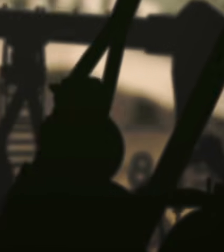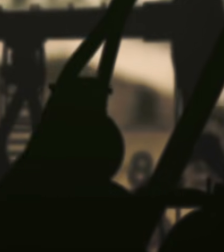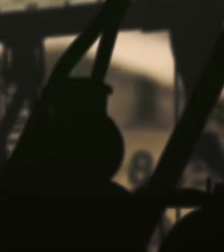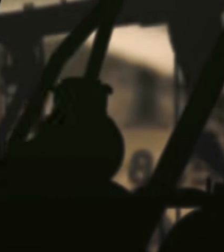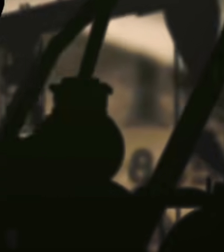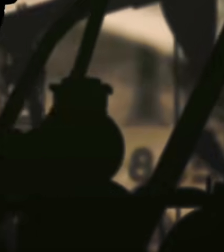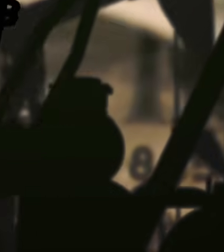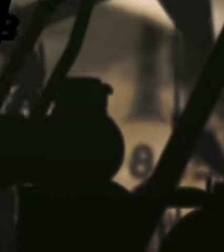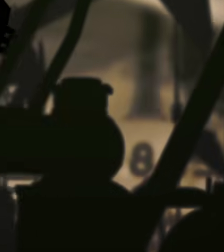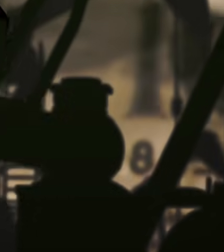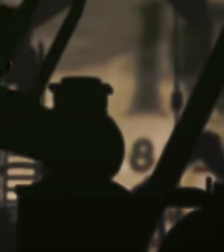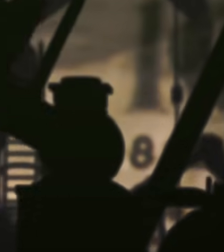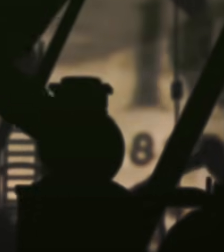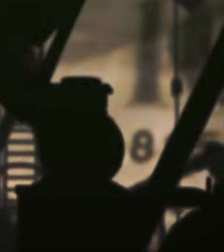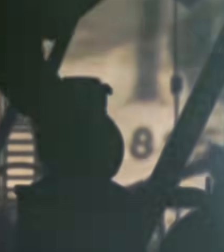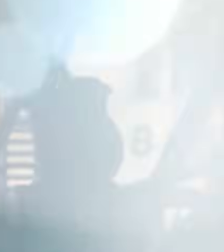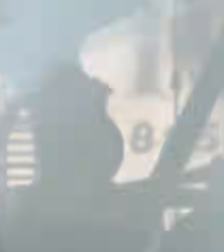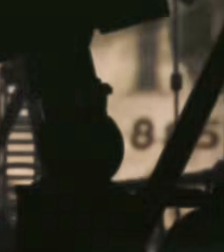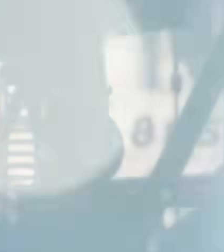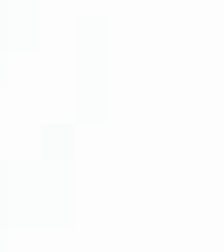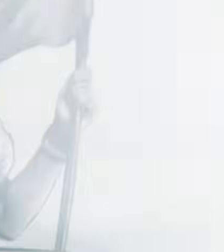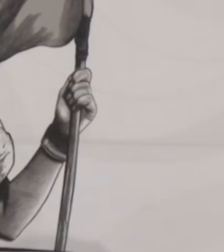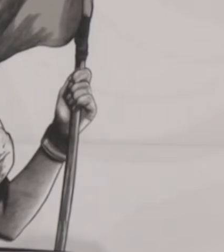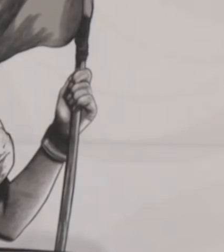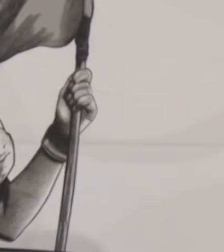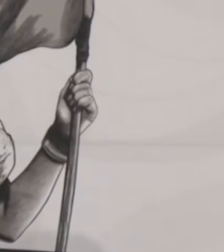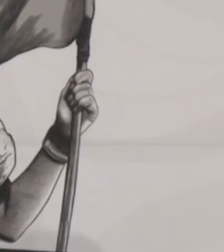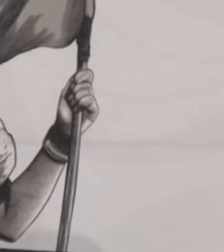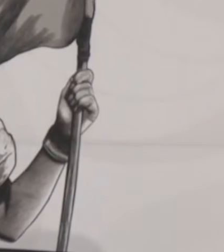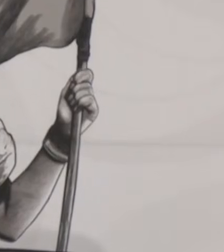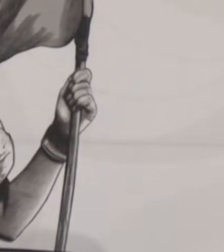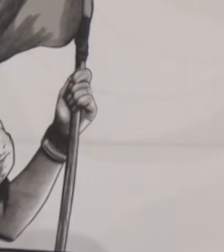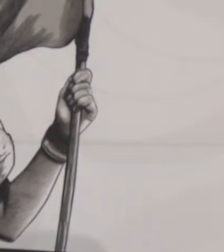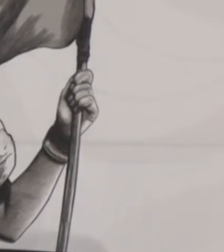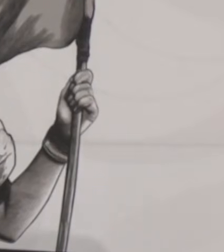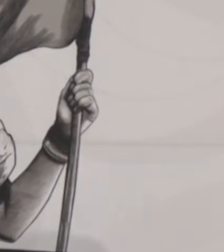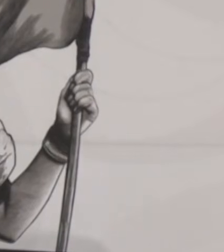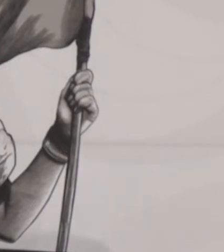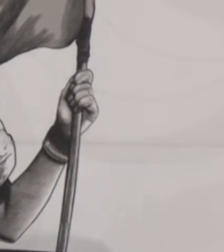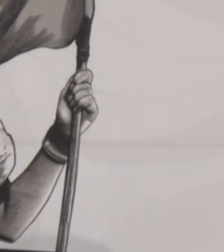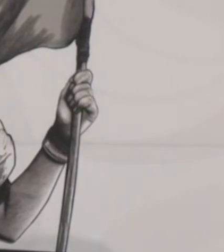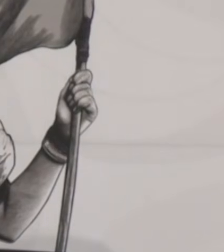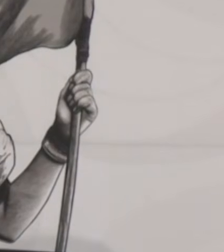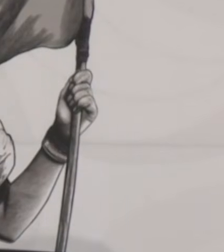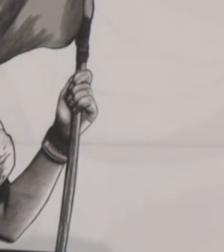fue pospuesta hasta el 2 de abril de 2025 Pemex también confirmó que en caso de que